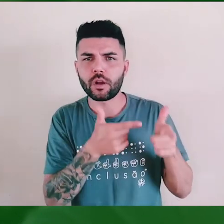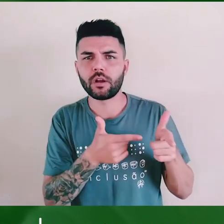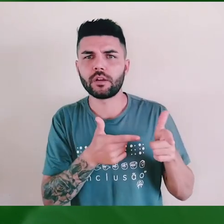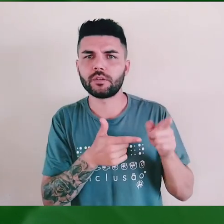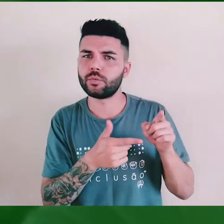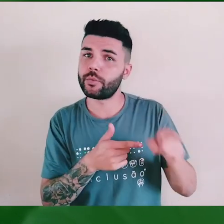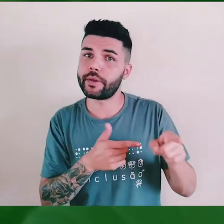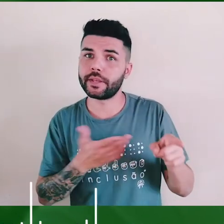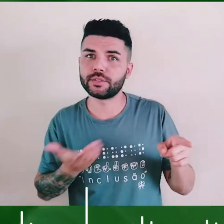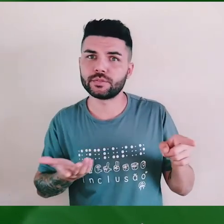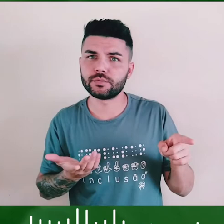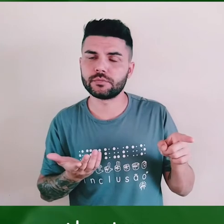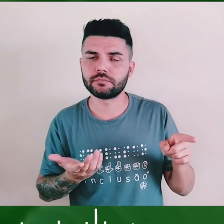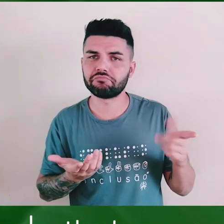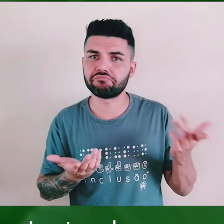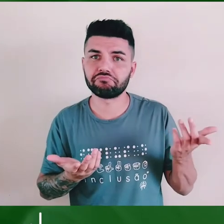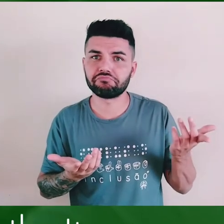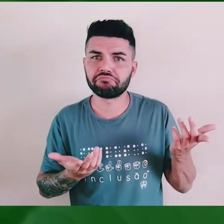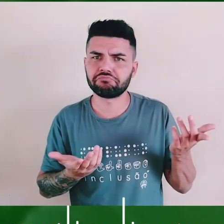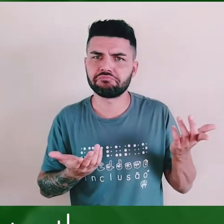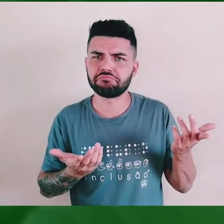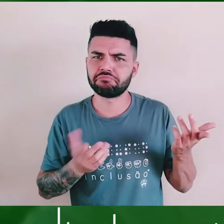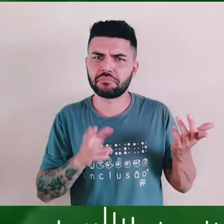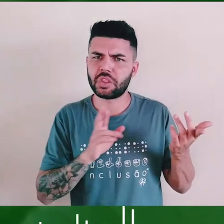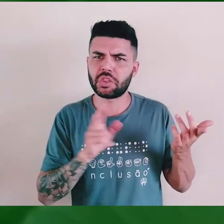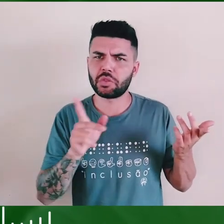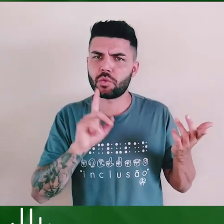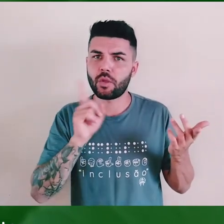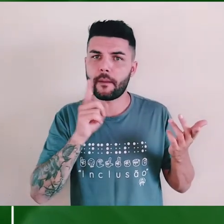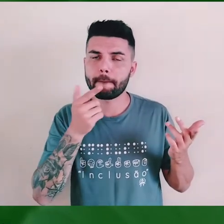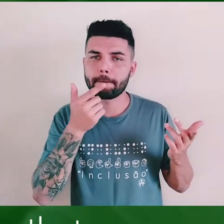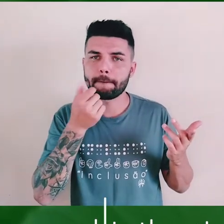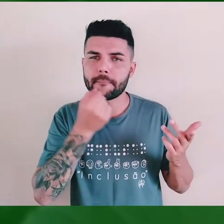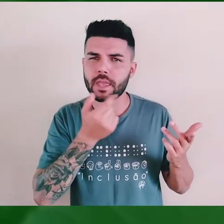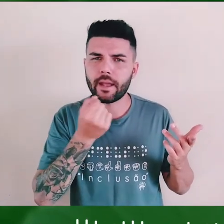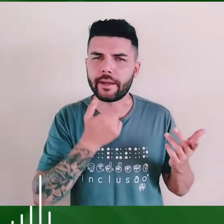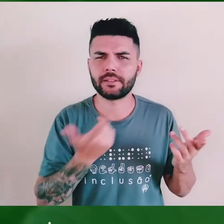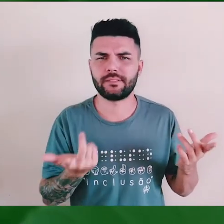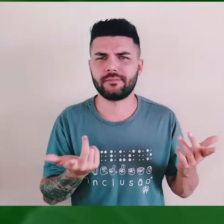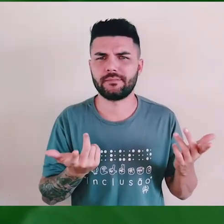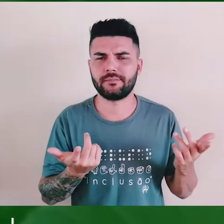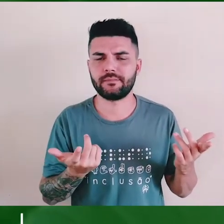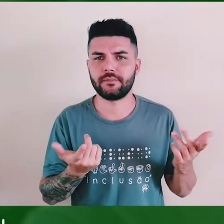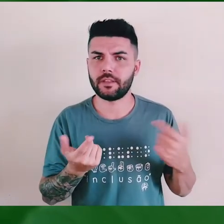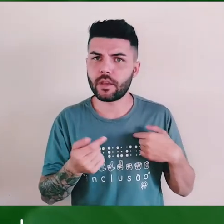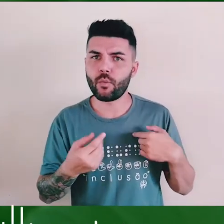zoando. Não é piada, as pessoas estavam desamparadas e aí eu fiz um vídeo falando